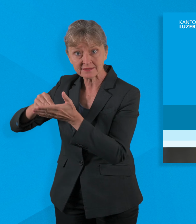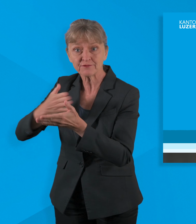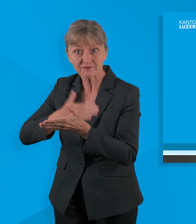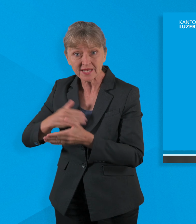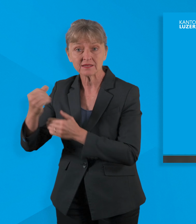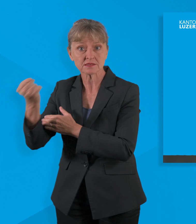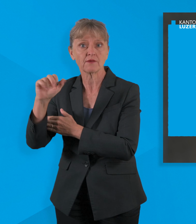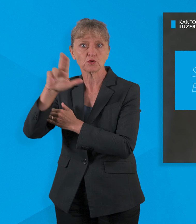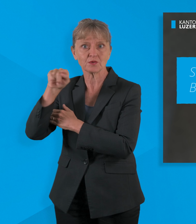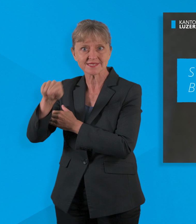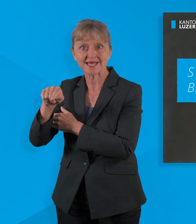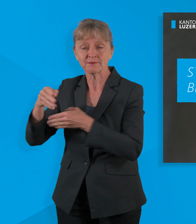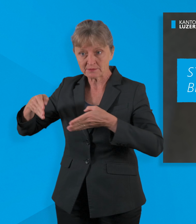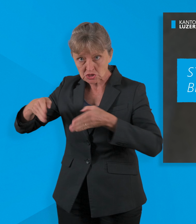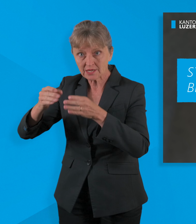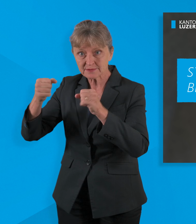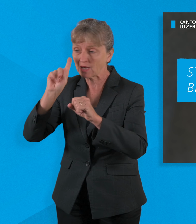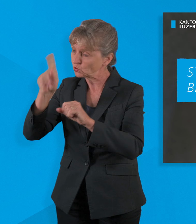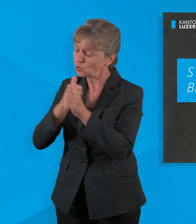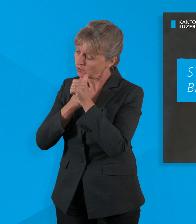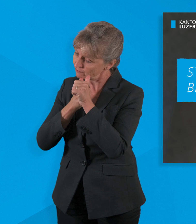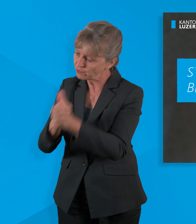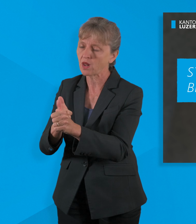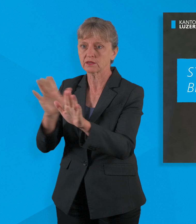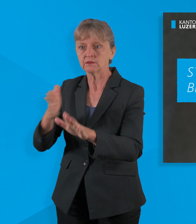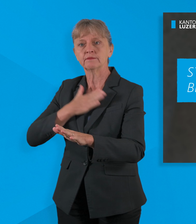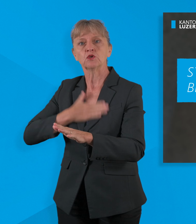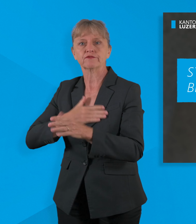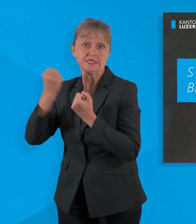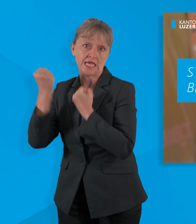beim Strassenbau nur nach den Bedürfnissen des Autoverkehrs richtet.